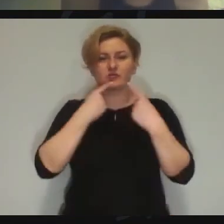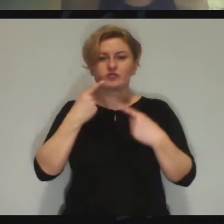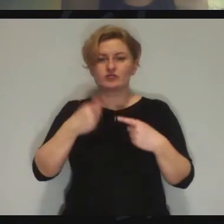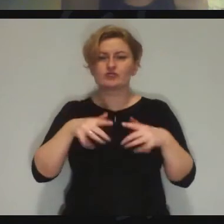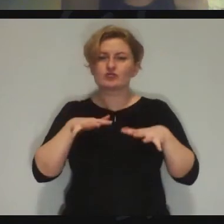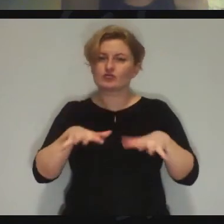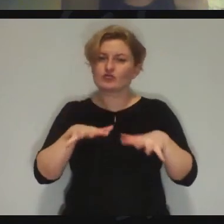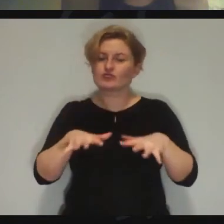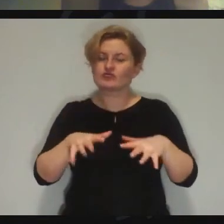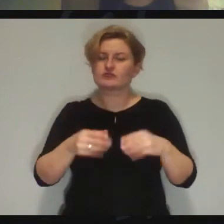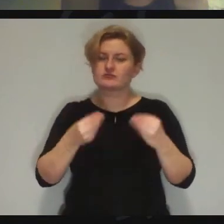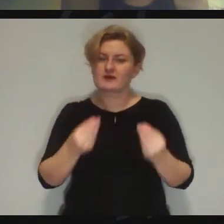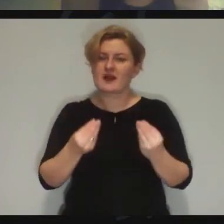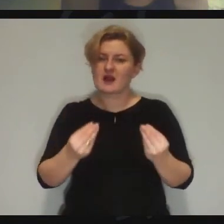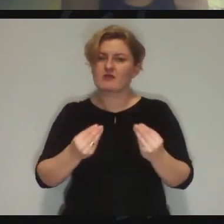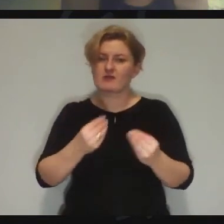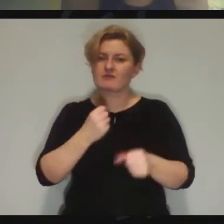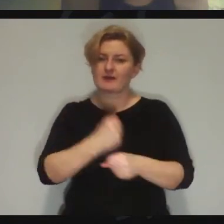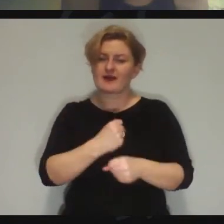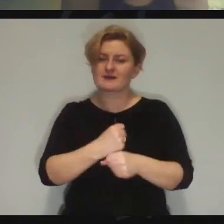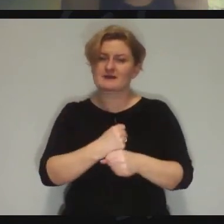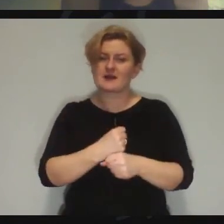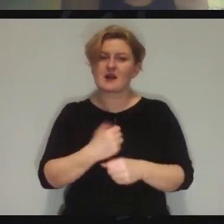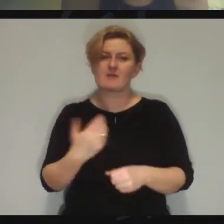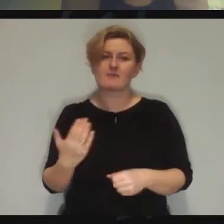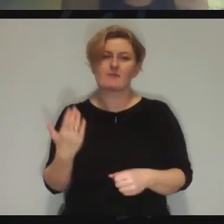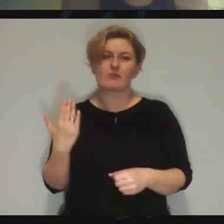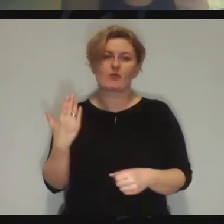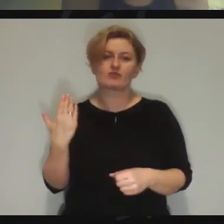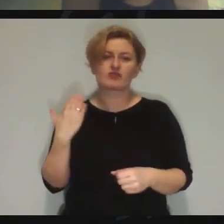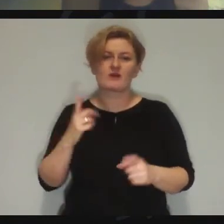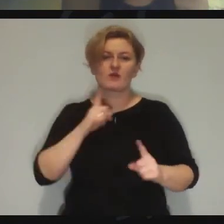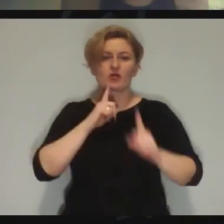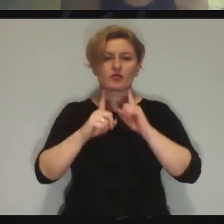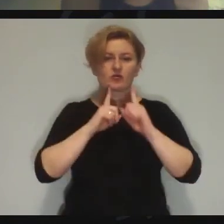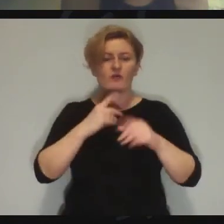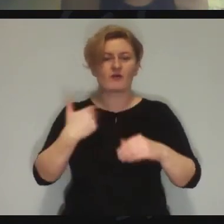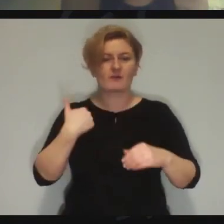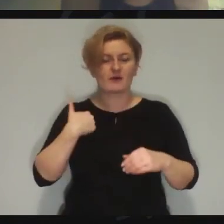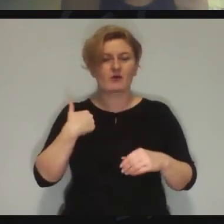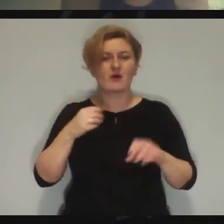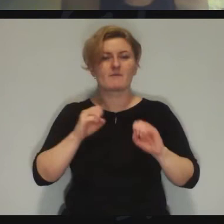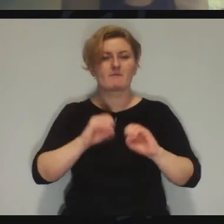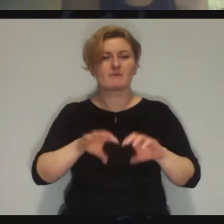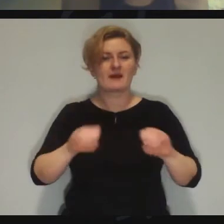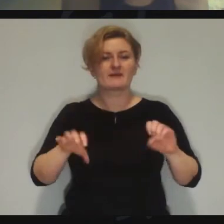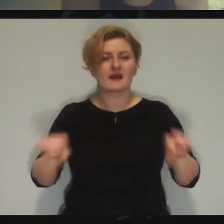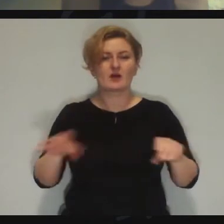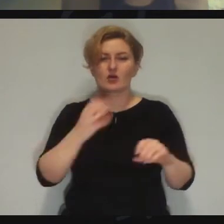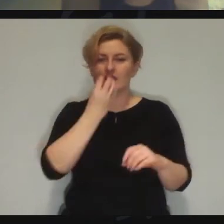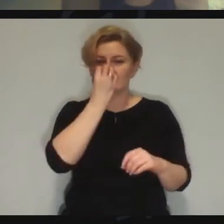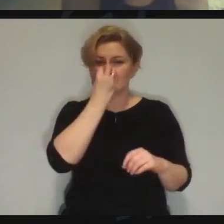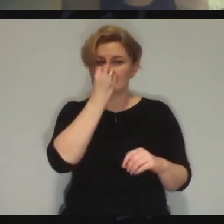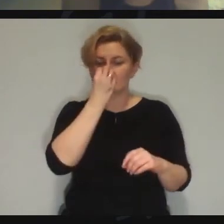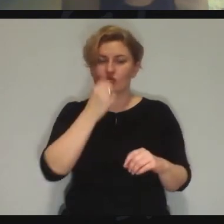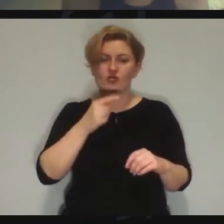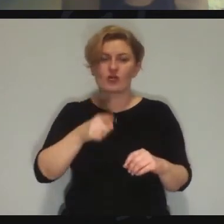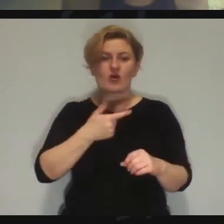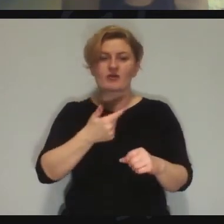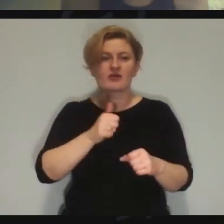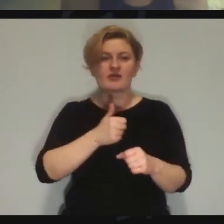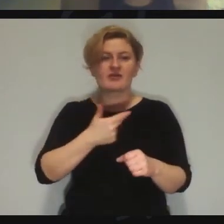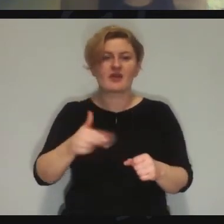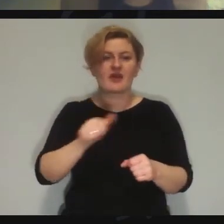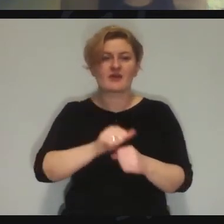bo w poprzednich rozmowach mówiliśmy o tym, że pedagogika cyrku nie jest w Polsce tak znana.